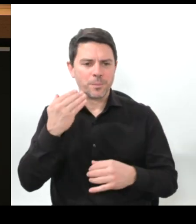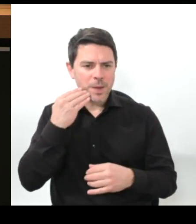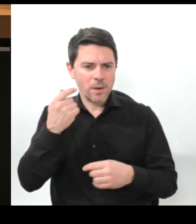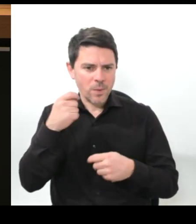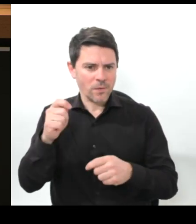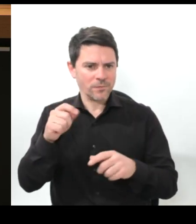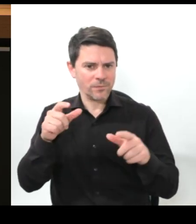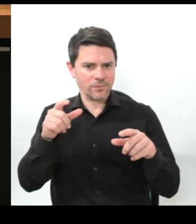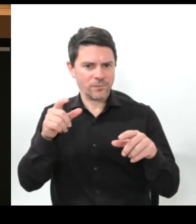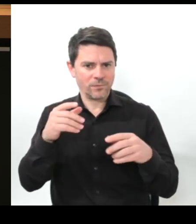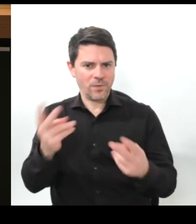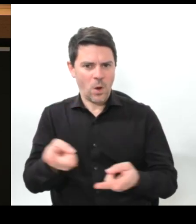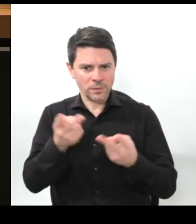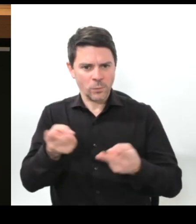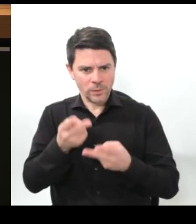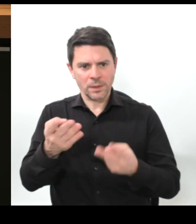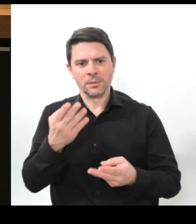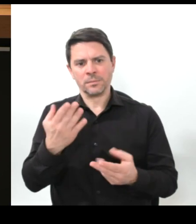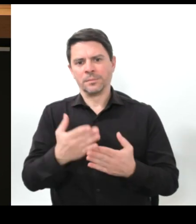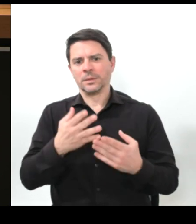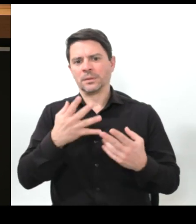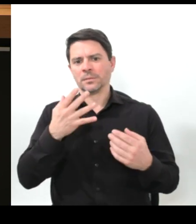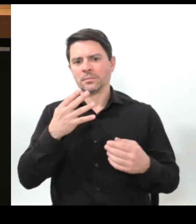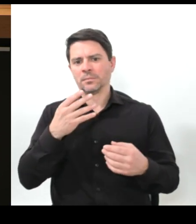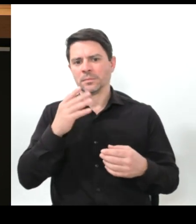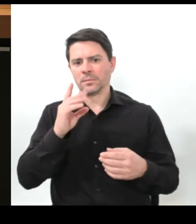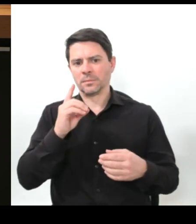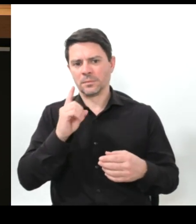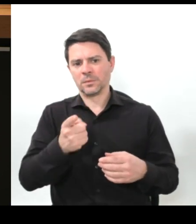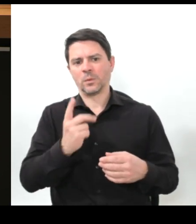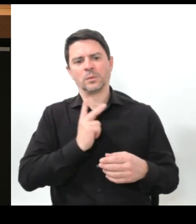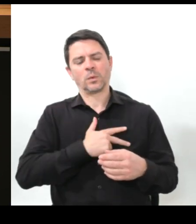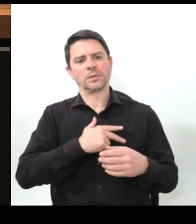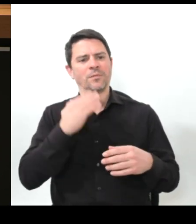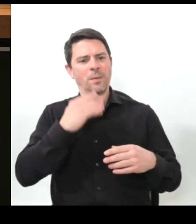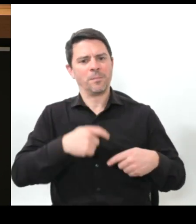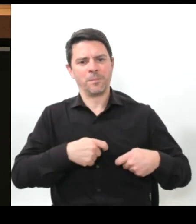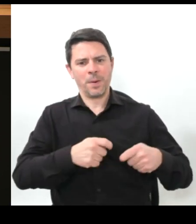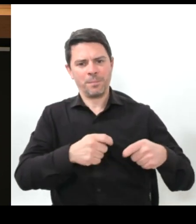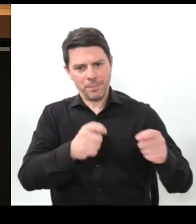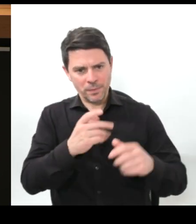Verständnis von Gesetzgebung, aber das müssen Sie selbst einschätzen. Insofern